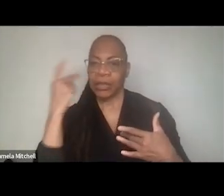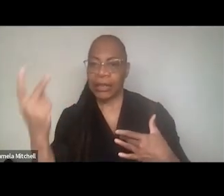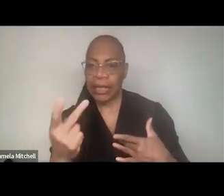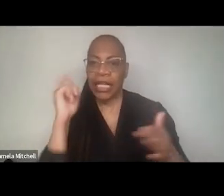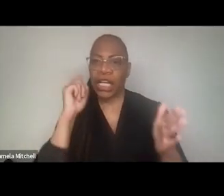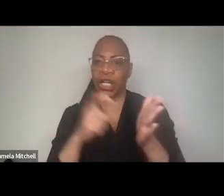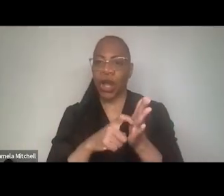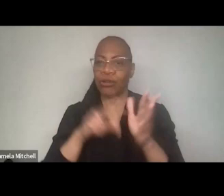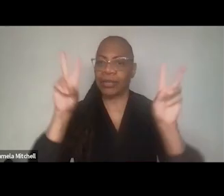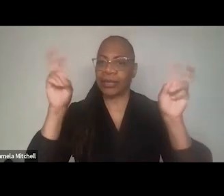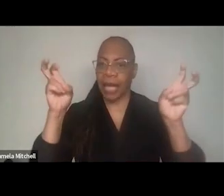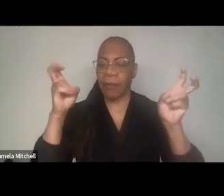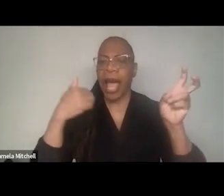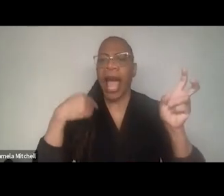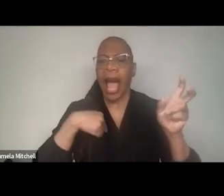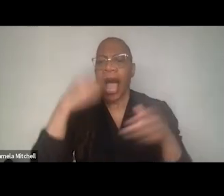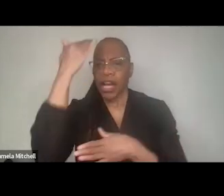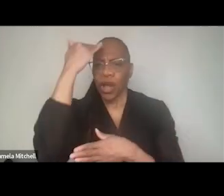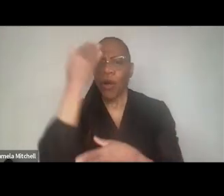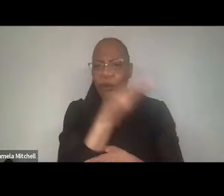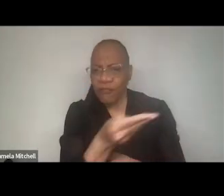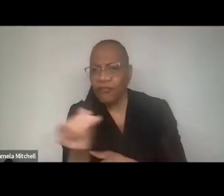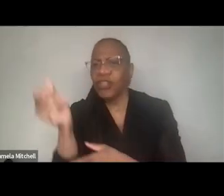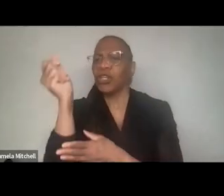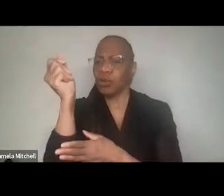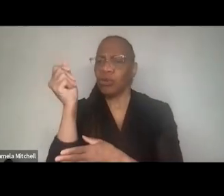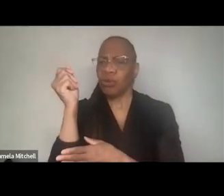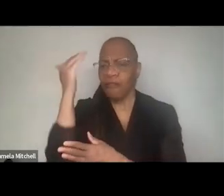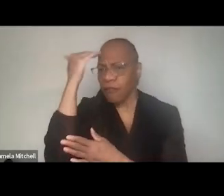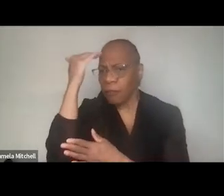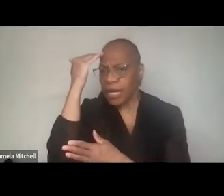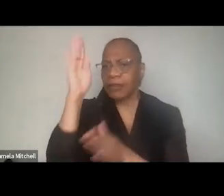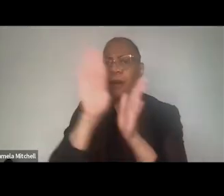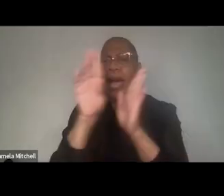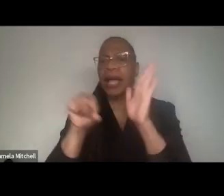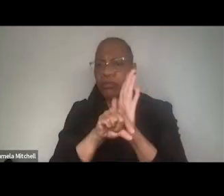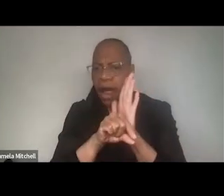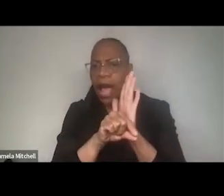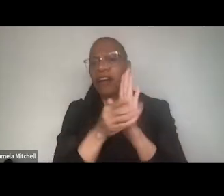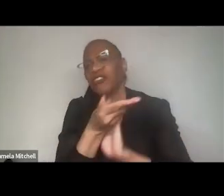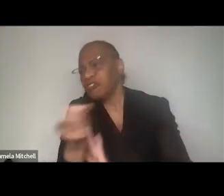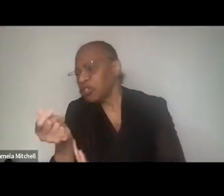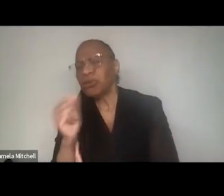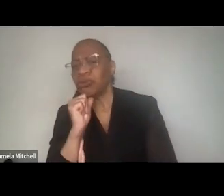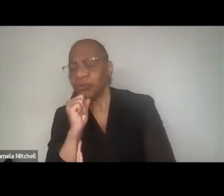Sé que algunos están familiarizados con el trasfondo y algunos están familiarizados con la lesión cerebral, y algunos no tienen ese trasfondo.